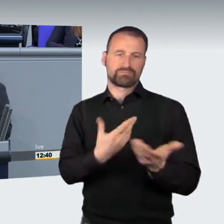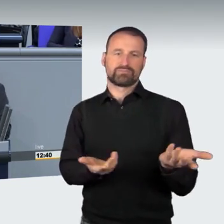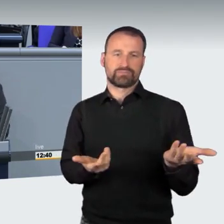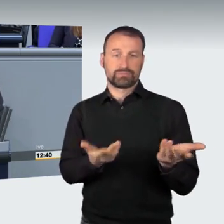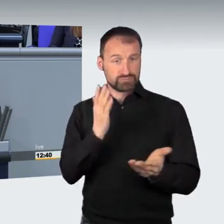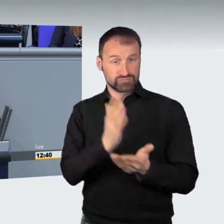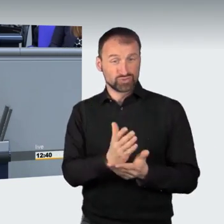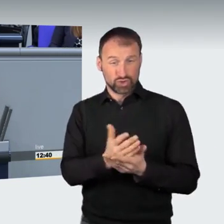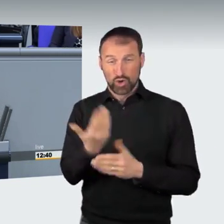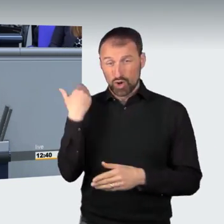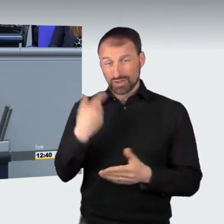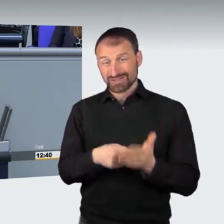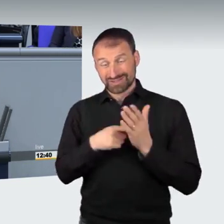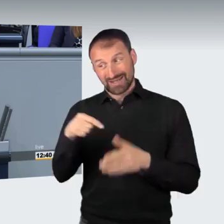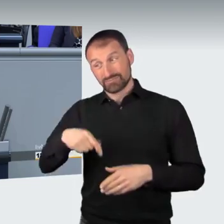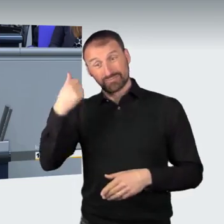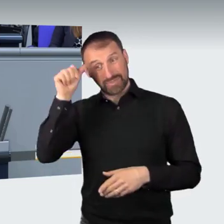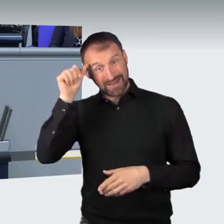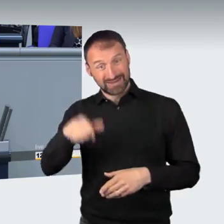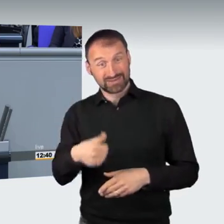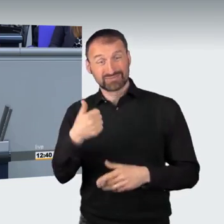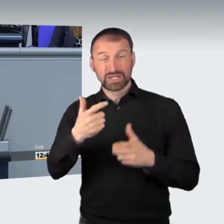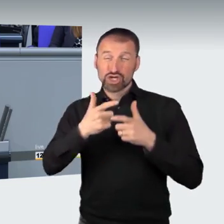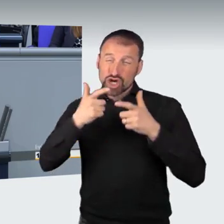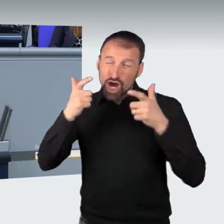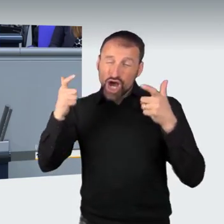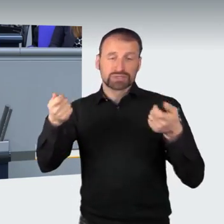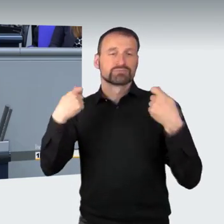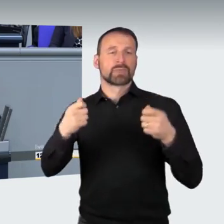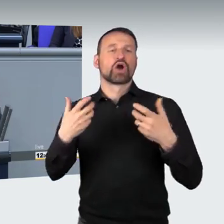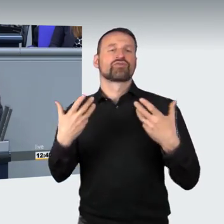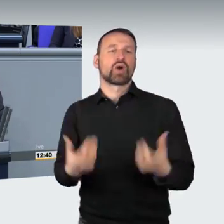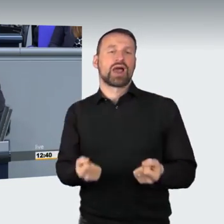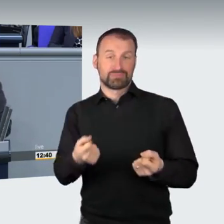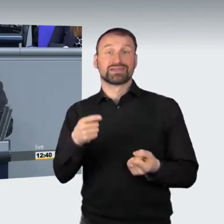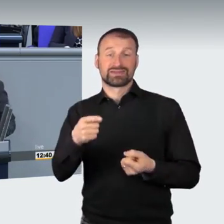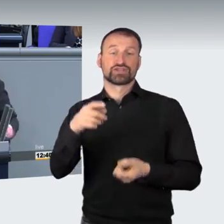SPD hier in Berlin über Nacht einkassiert. 5 000 neue Wohnungen